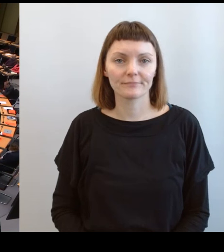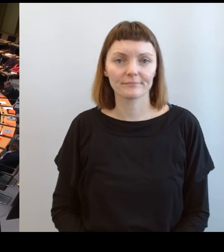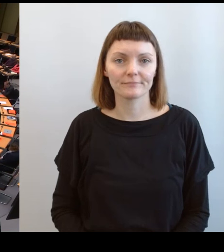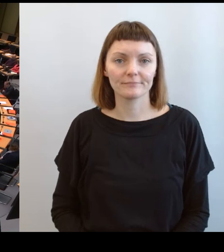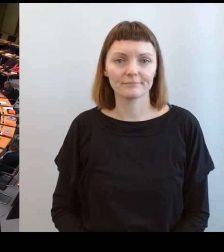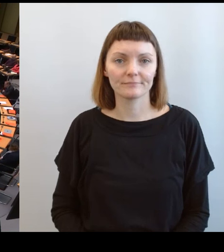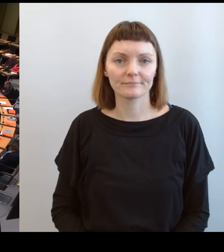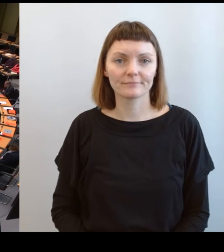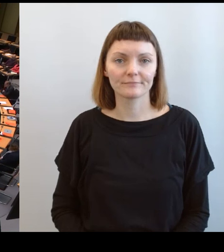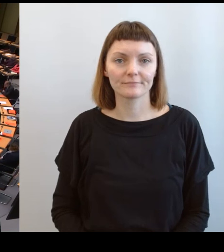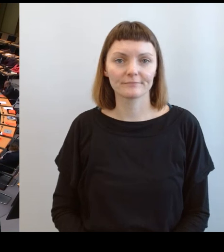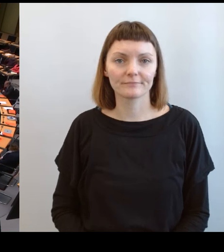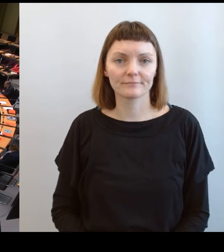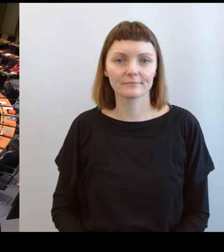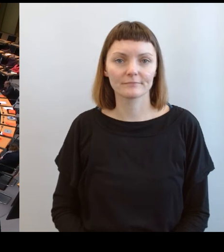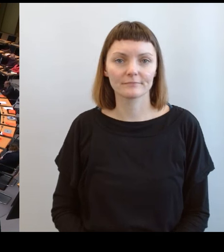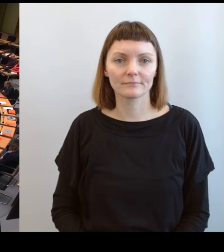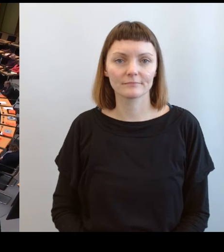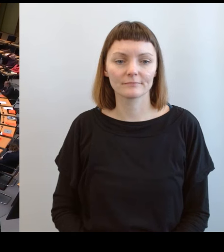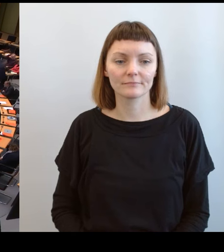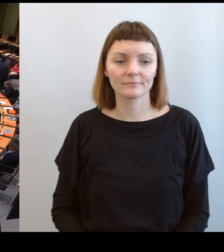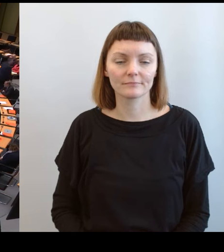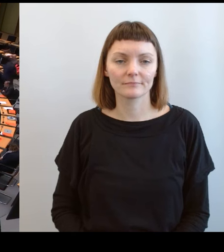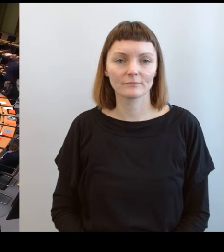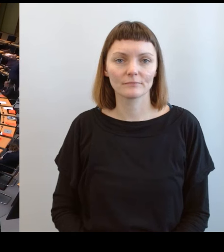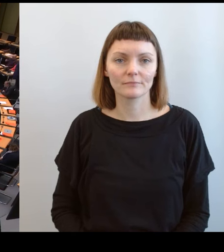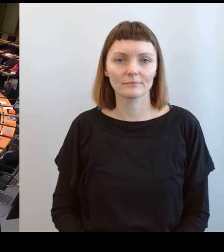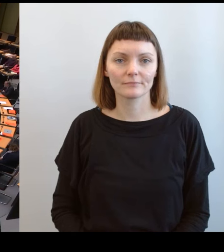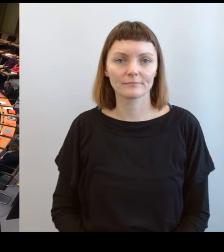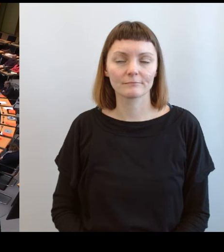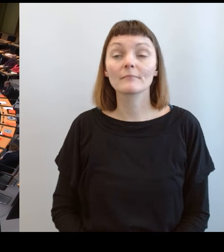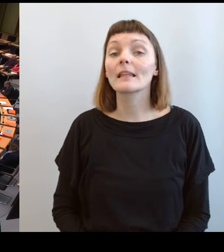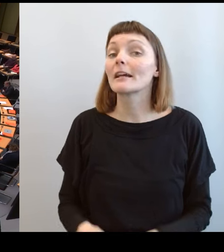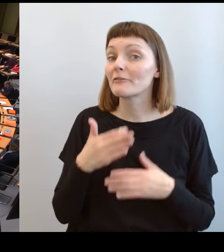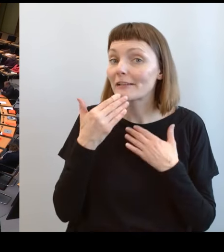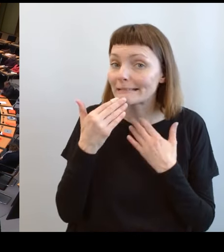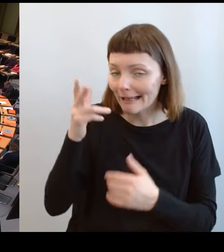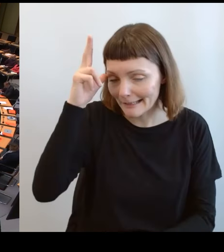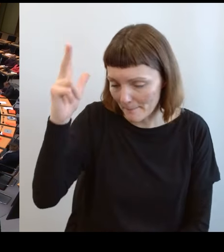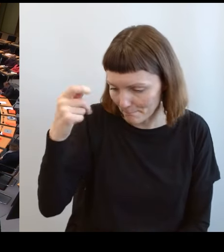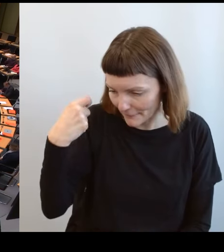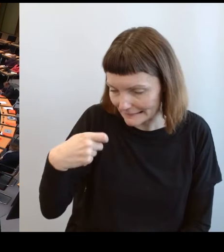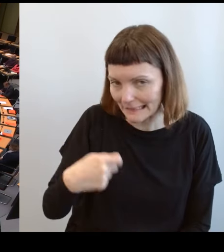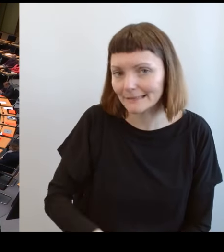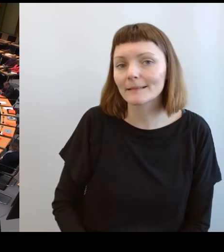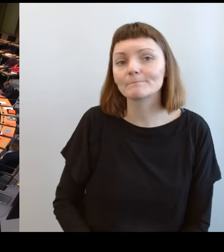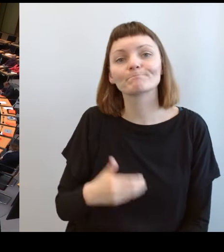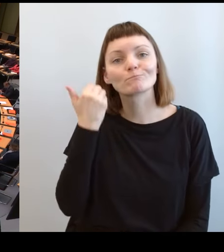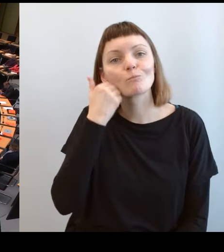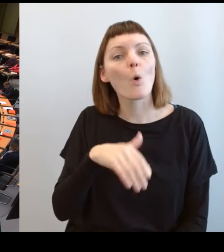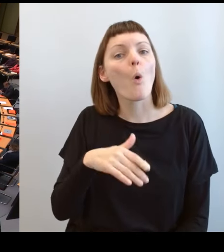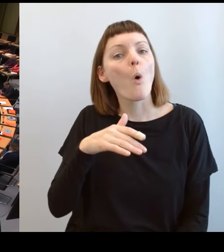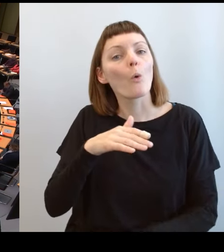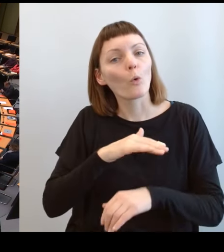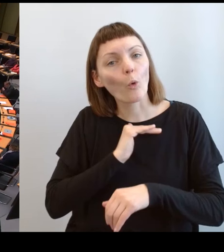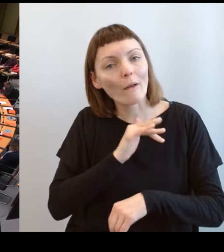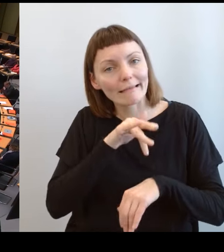(Rednerwechsel) Ja, vielen Dank. Herr Präsident! Liebe Kolleginnen und Kollegen! Lieber Kollege Dr. Pätzold, so eine richtig klares Ja zum Azubiwerk und zu mehr Wohnungen habe